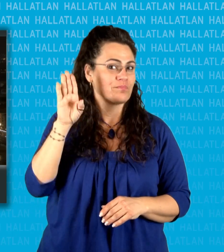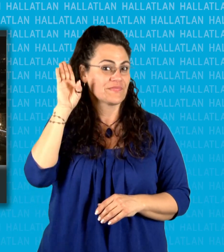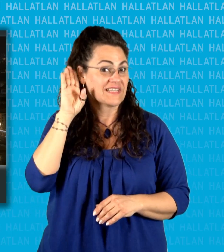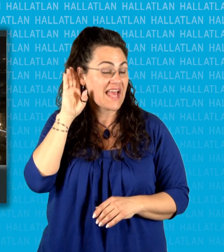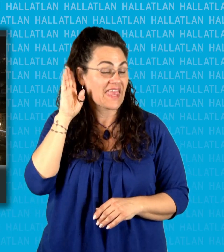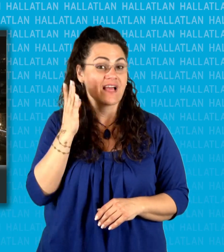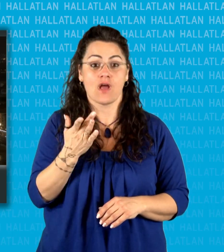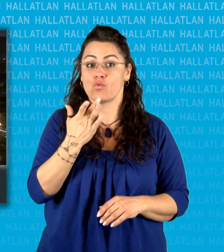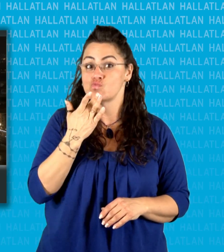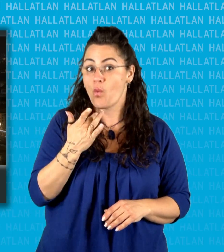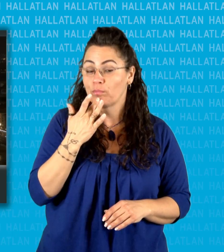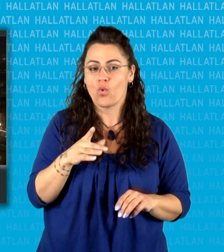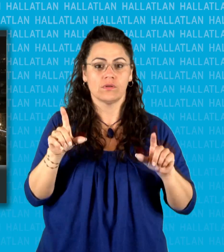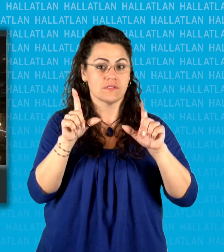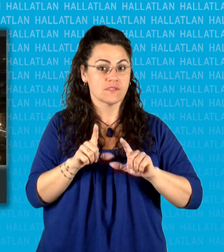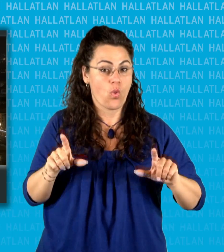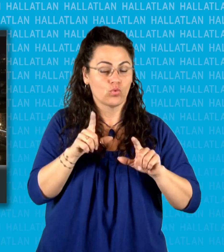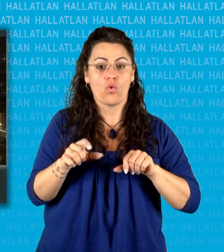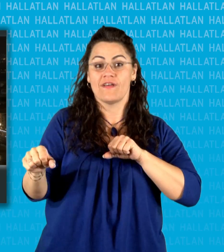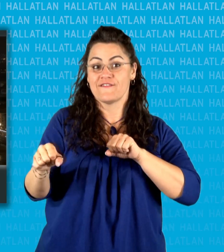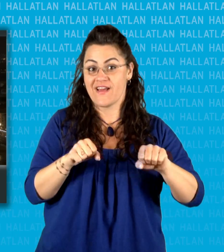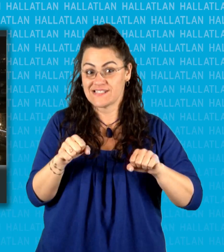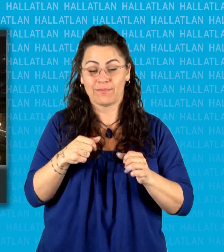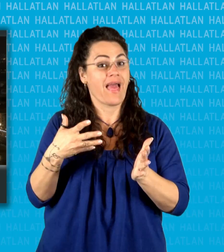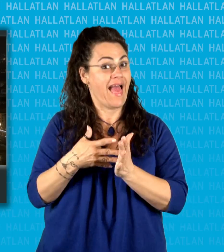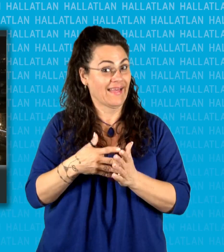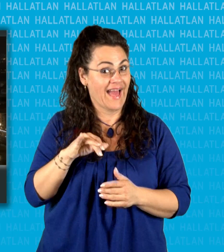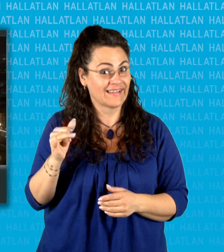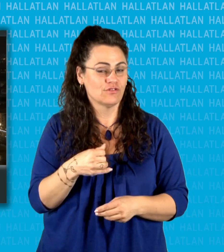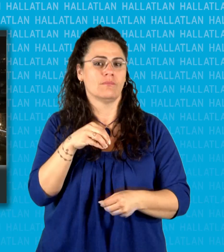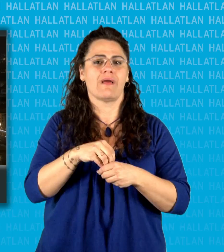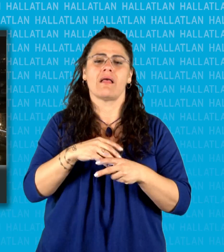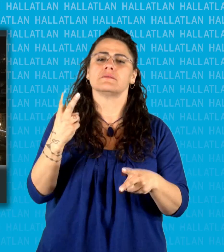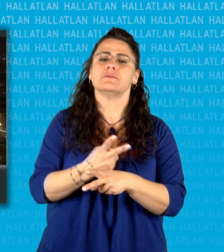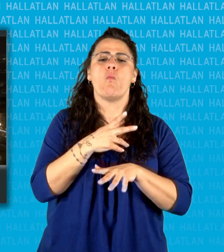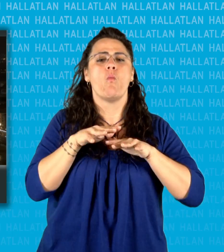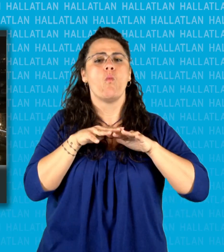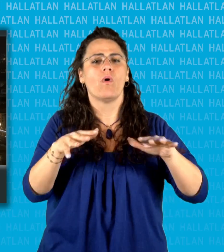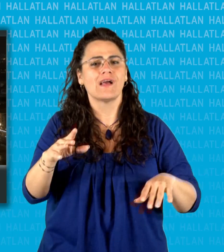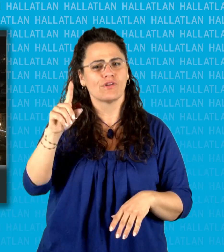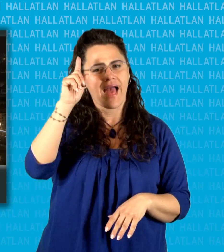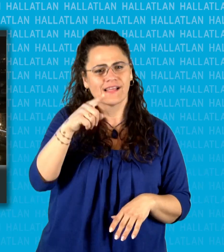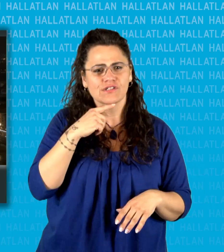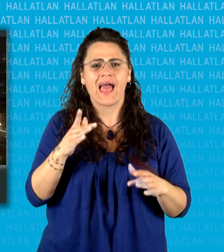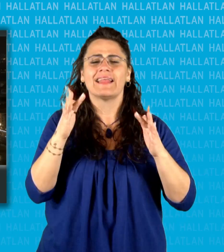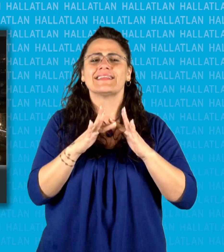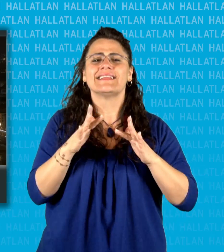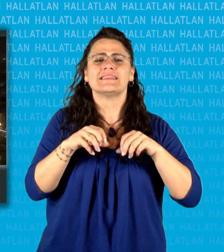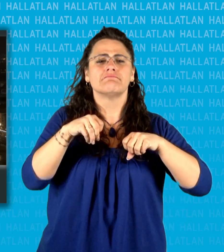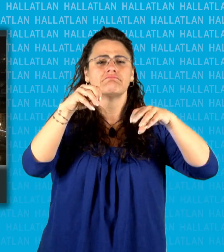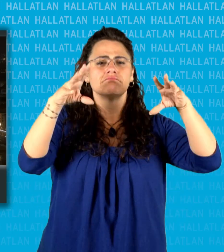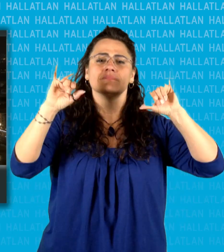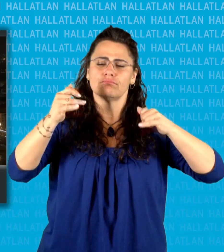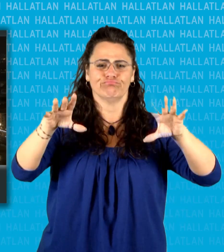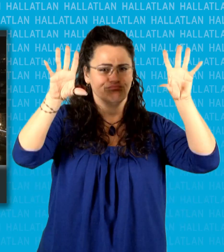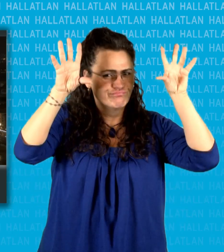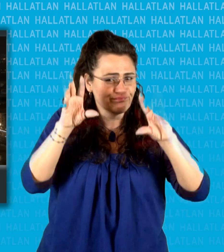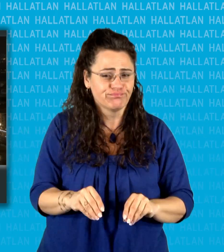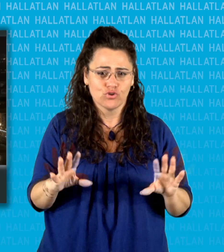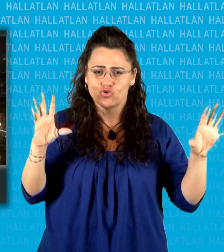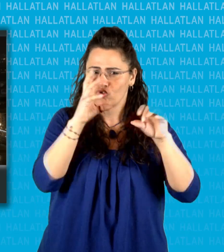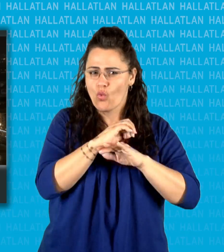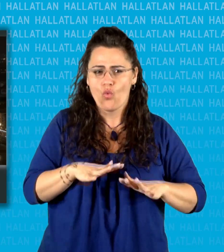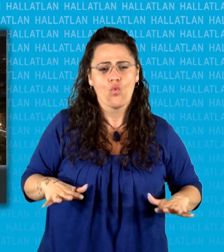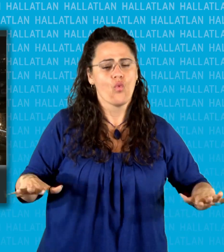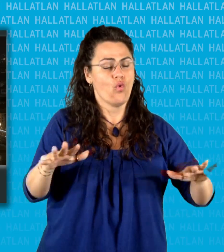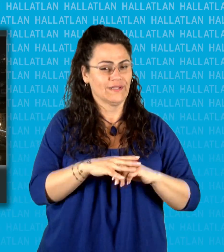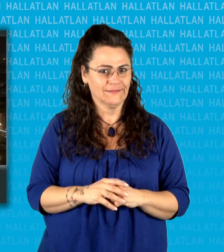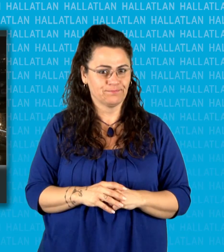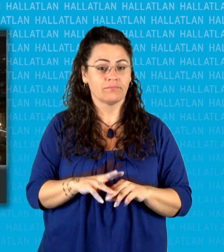Nyíregyháza, Sopron, Szolnok, Veszprém és Eger díszvilágítása is.